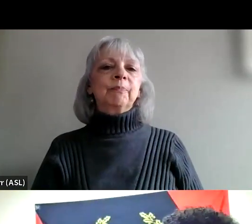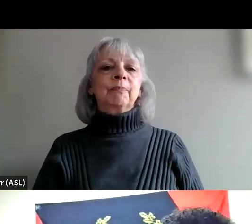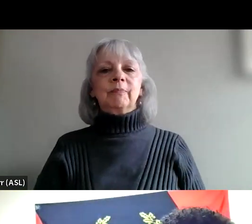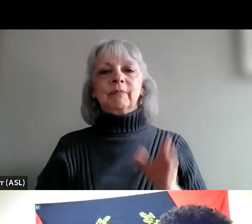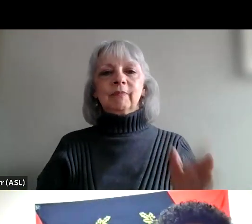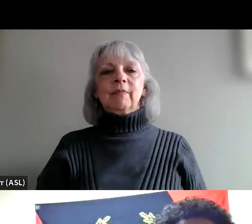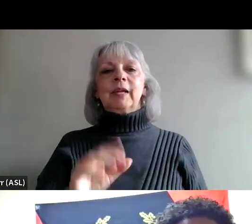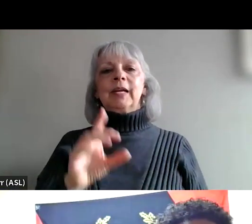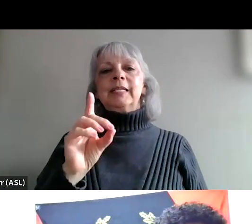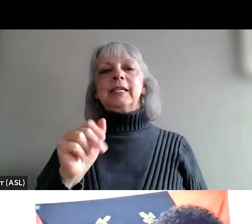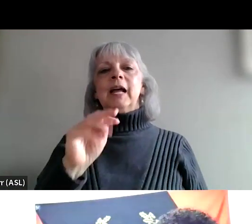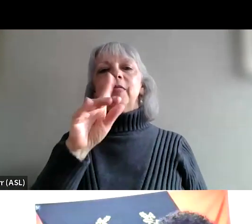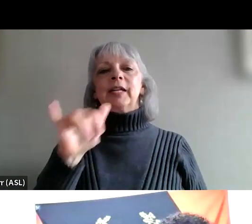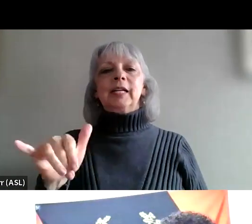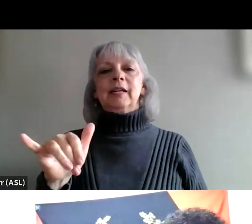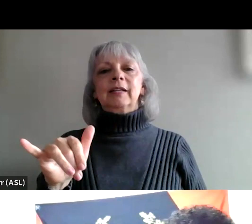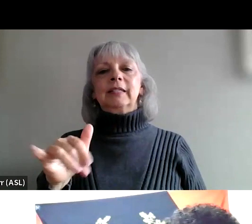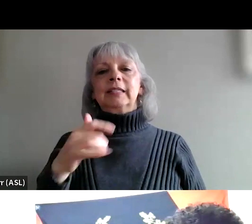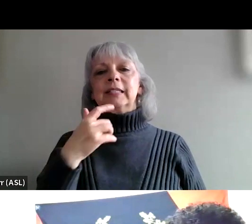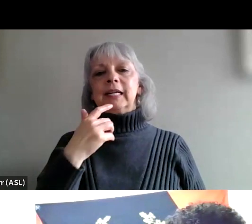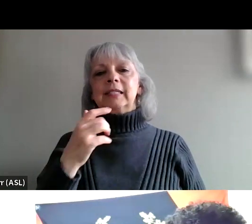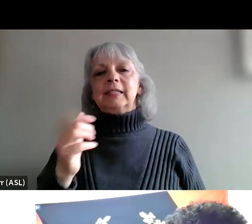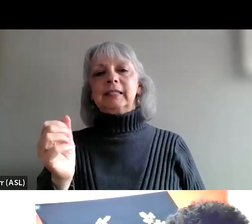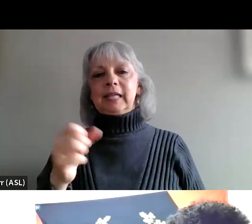Tengo que intervenir un poco. Quería decir